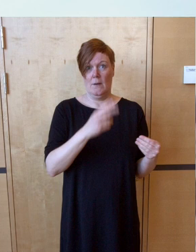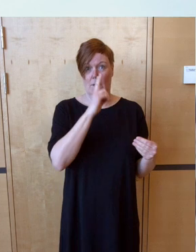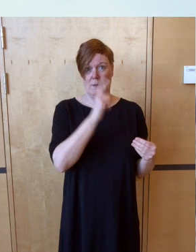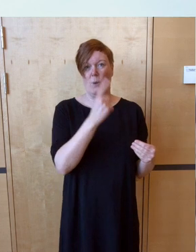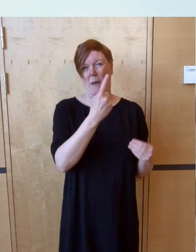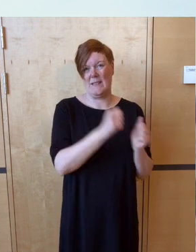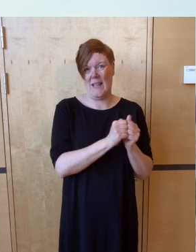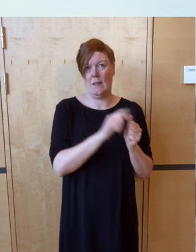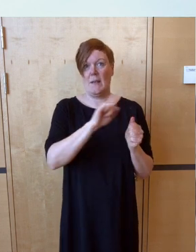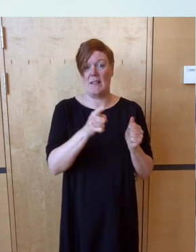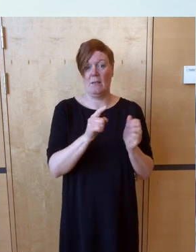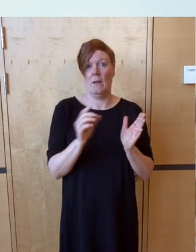Tittade på det också